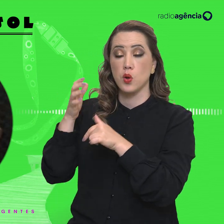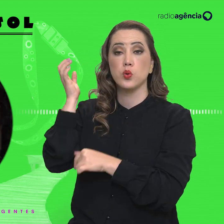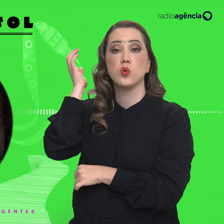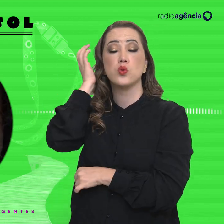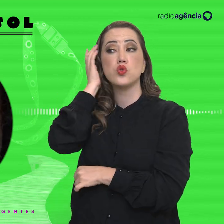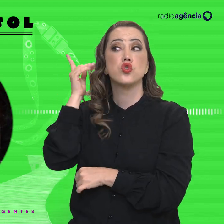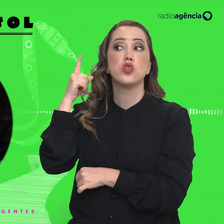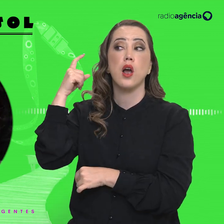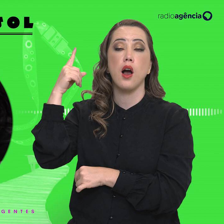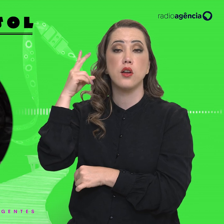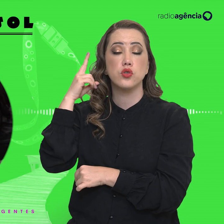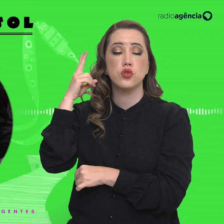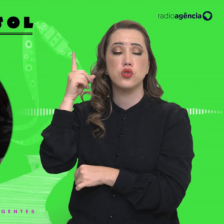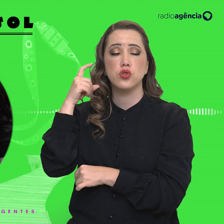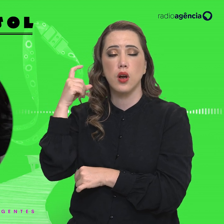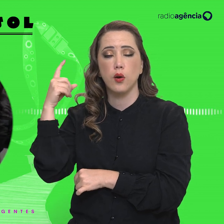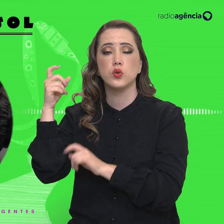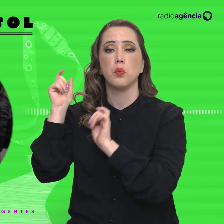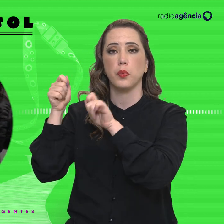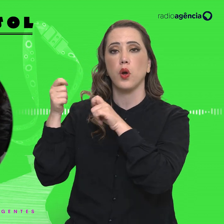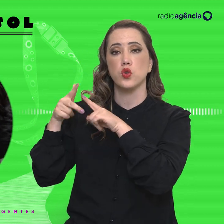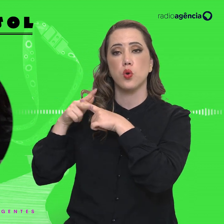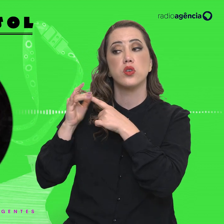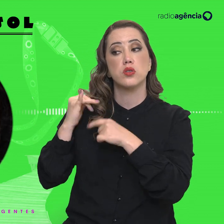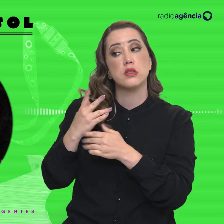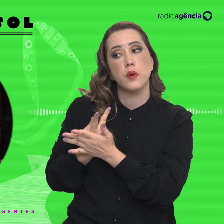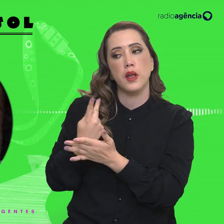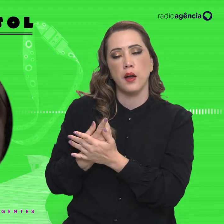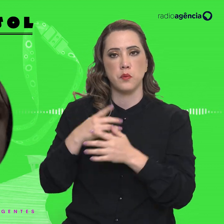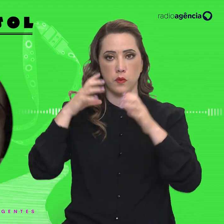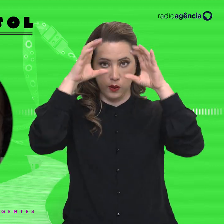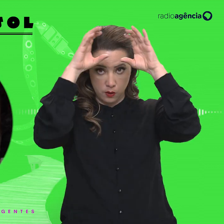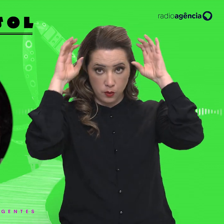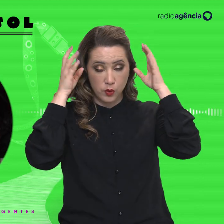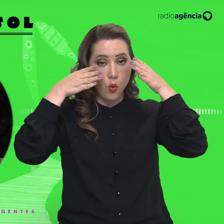E ele tem duas funções bem úteis: primeiro, me ajuda a tirar os cabelos dos olhos,